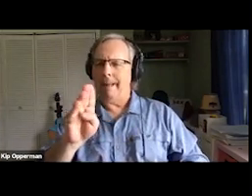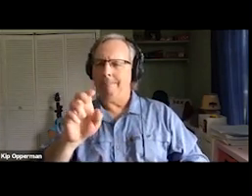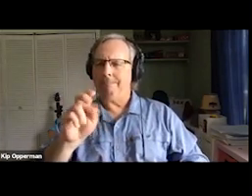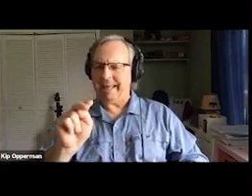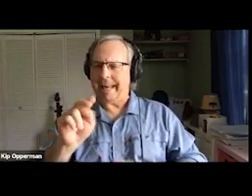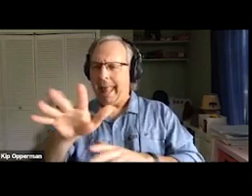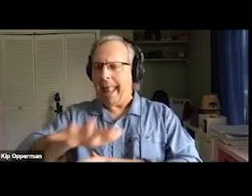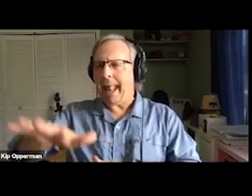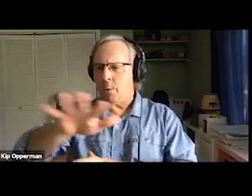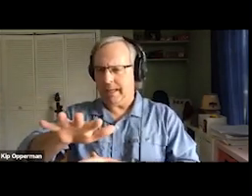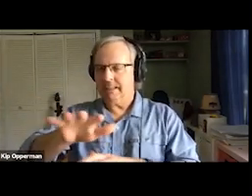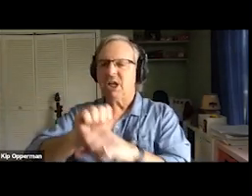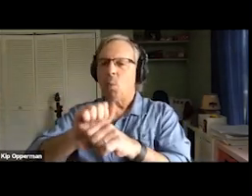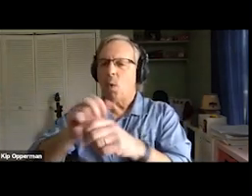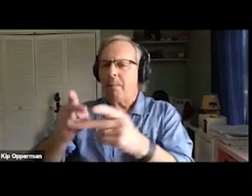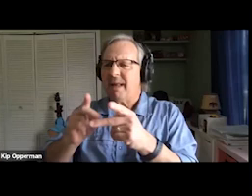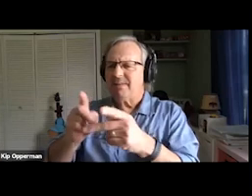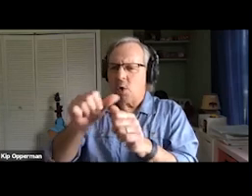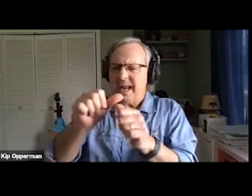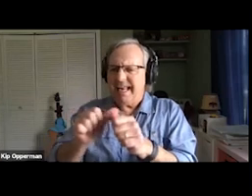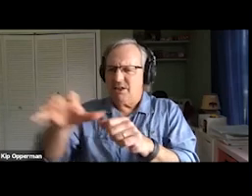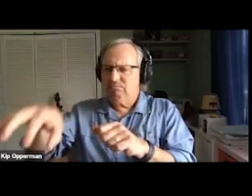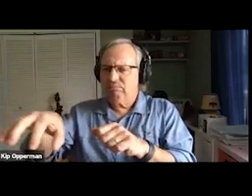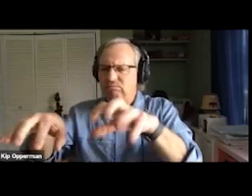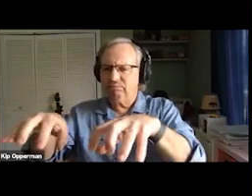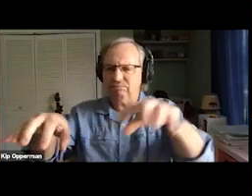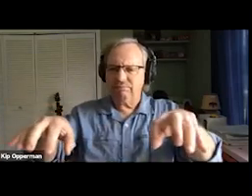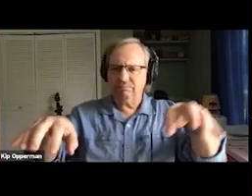se encuentran en cada sitio. Y fue interesante que nuestros equipos médicos, creo,